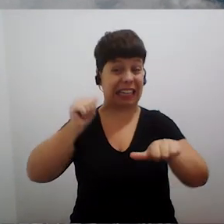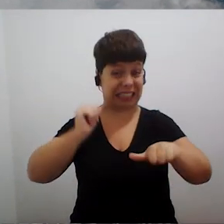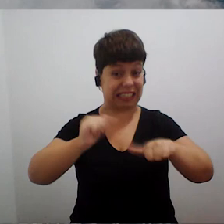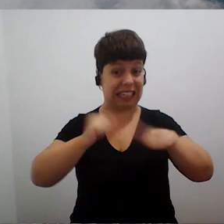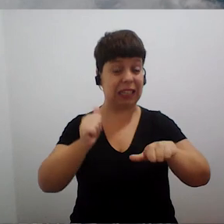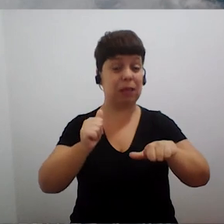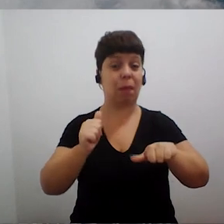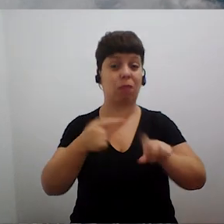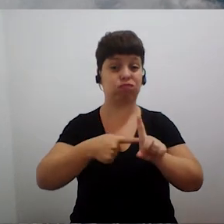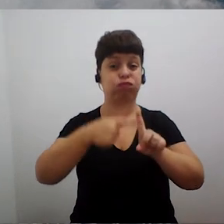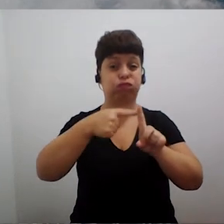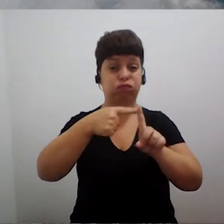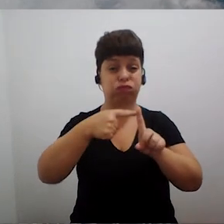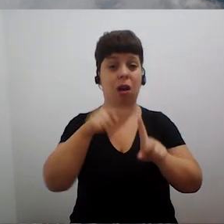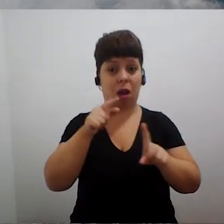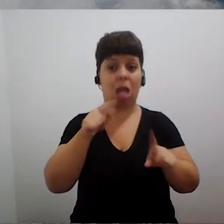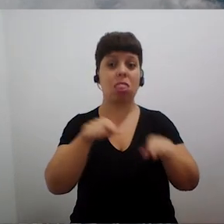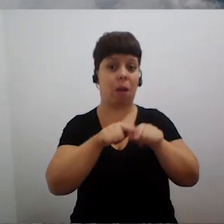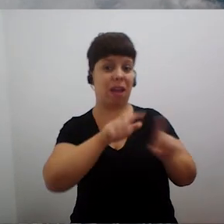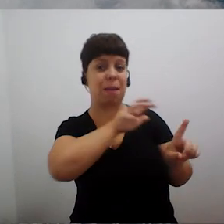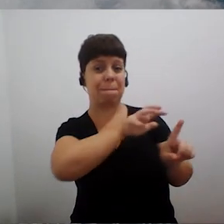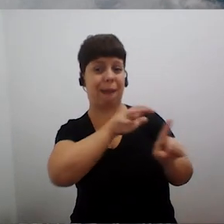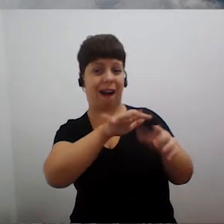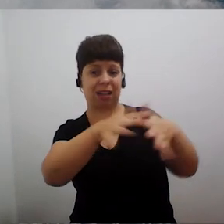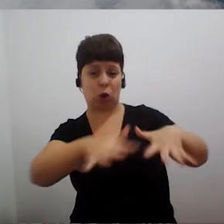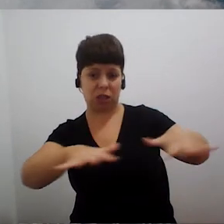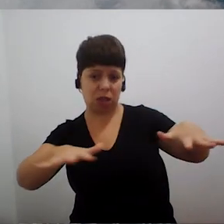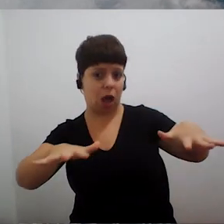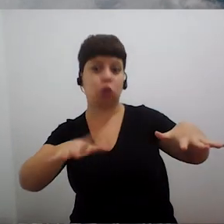de enorme impacto sobre os oceanos e sobre a vida em geral,